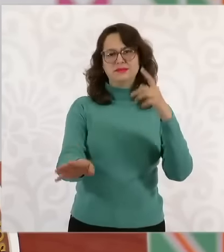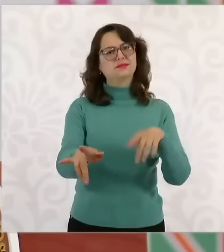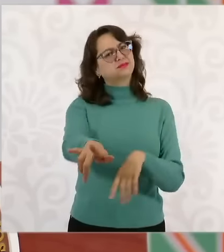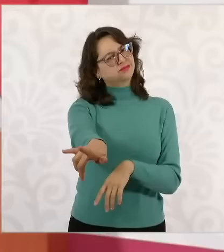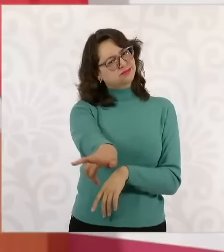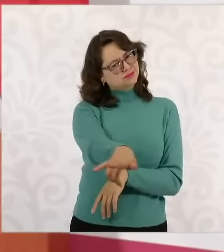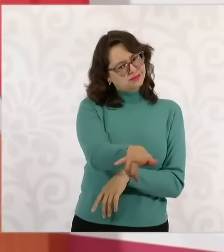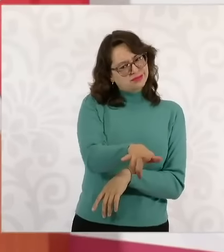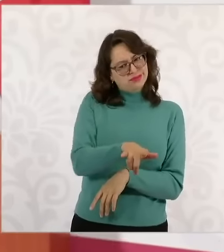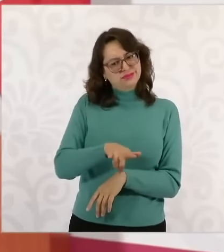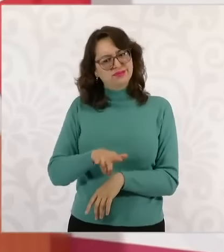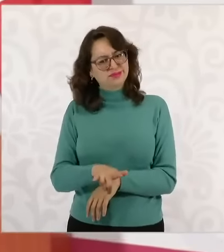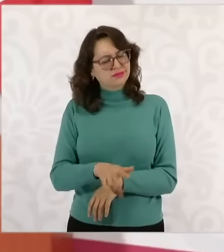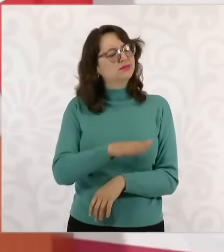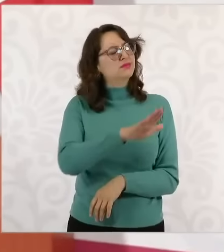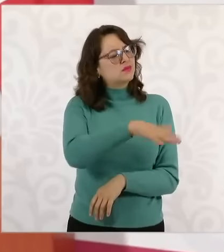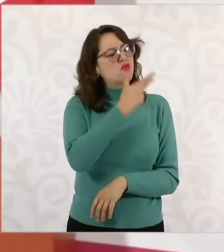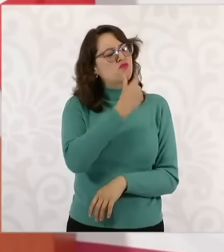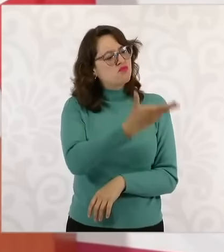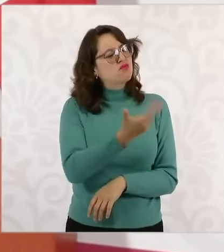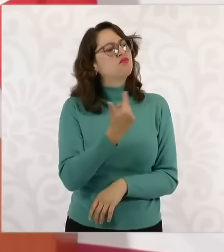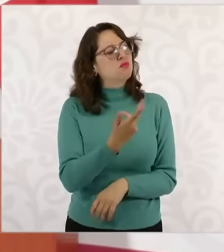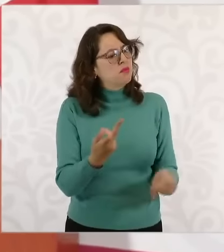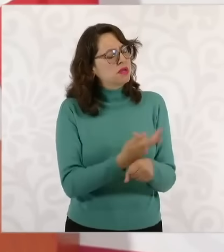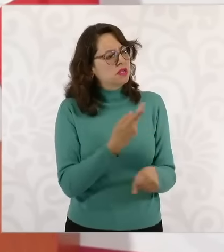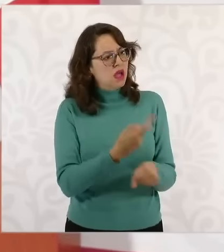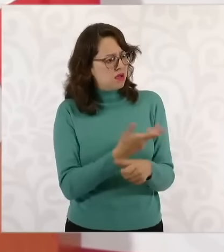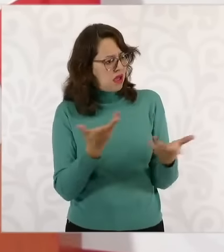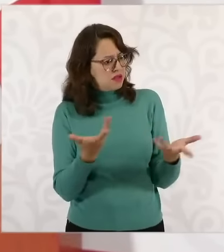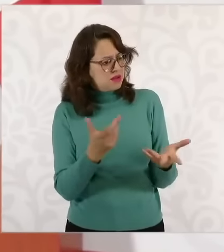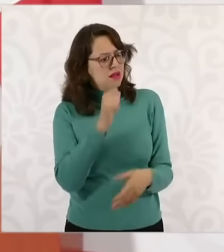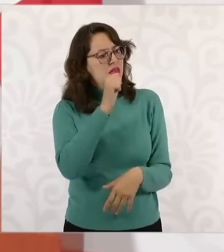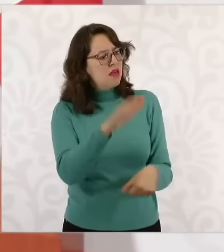ver qué está diciendo." Entonces ya le pregunté, "¿Por qué dice que no estamos haciendo nada?"